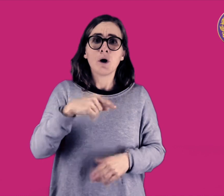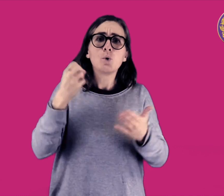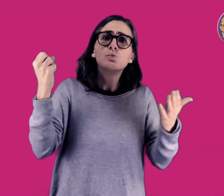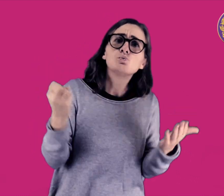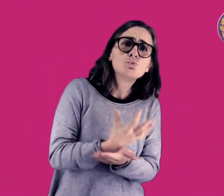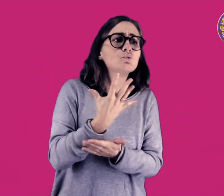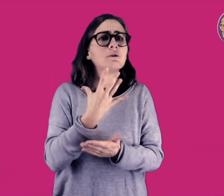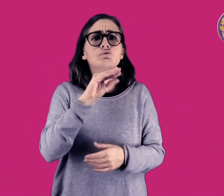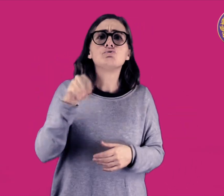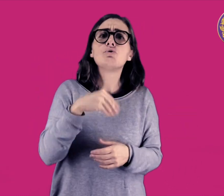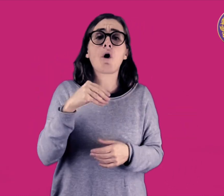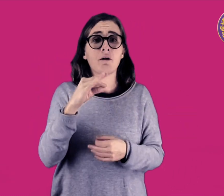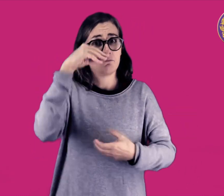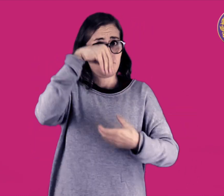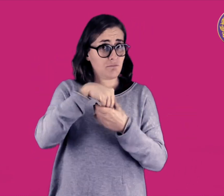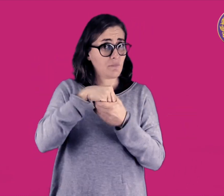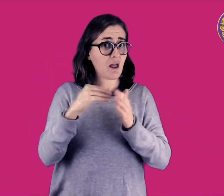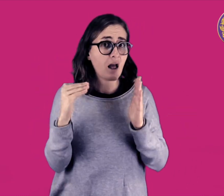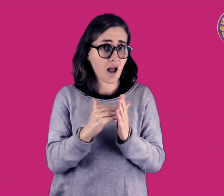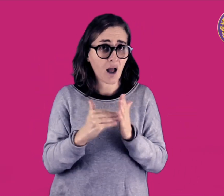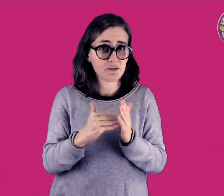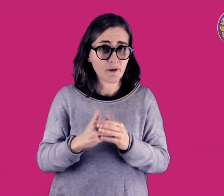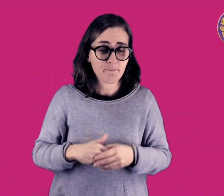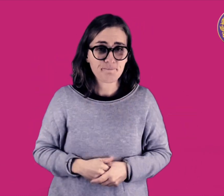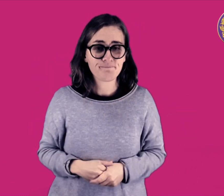e nella netta maggioranza dei casi la violenza si è consumata dentro le mura di casa.